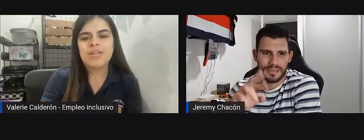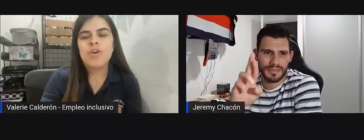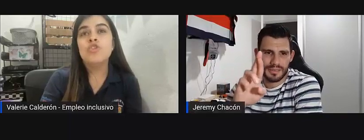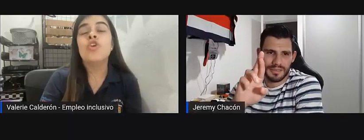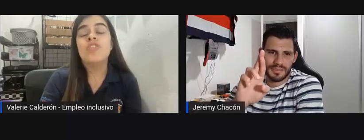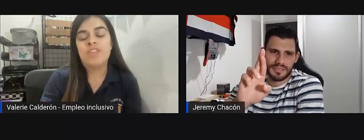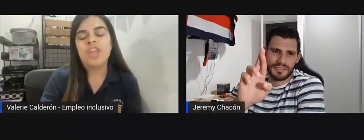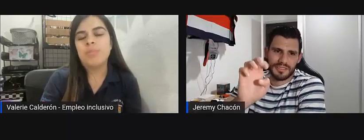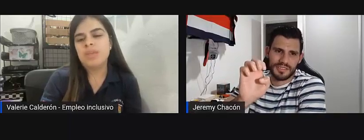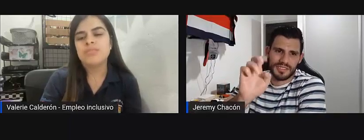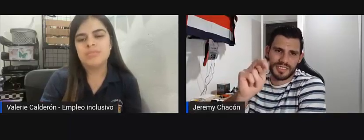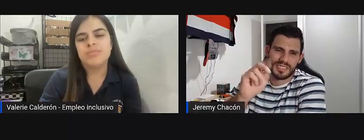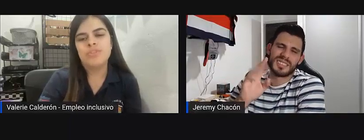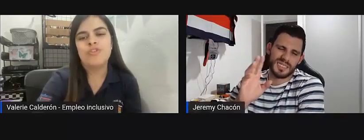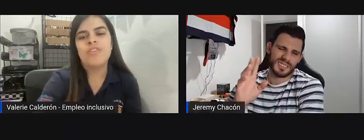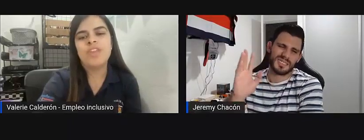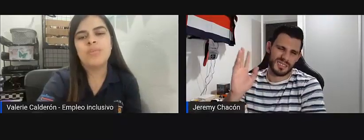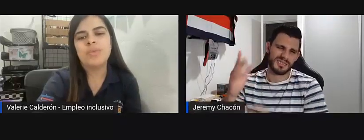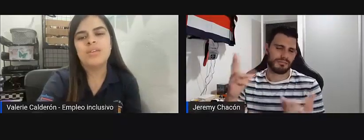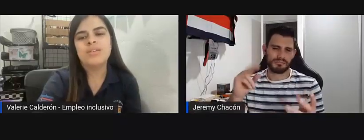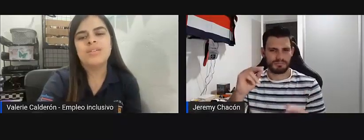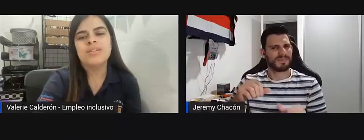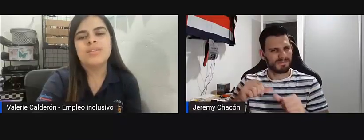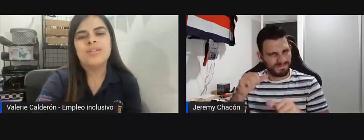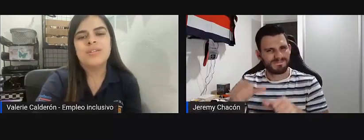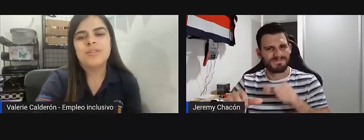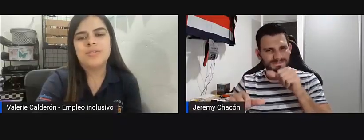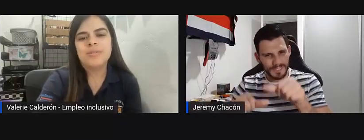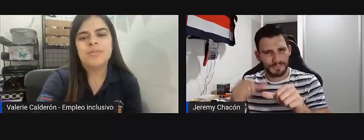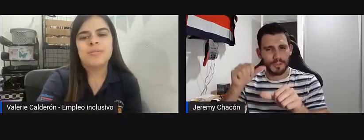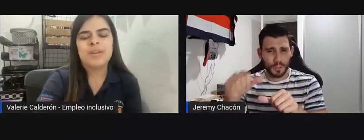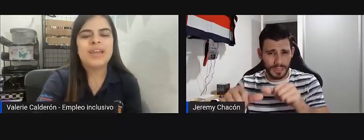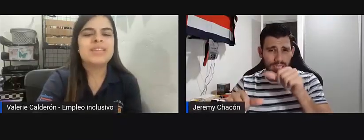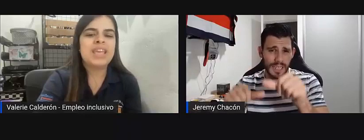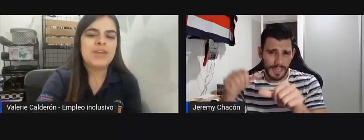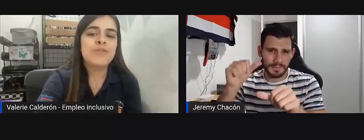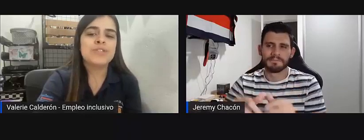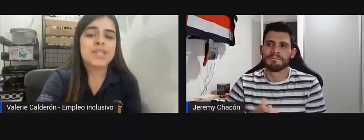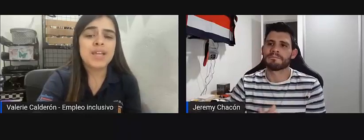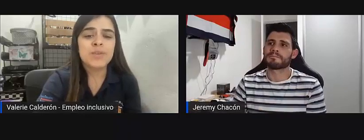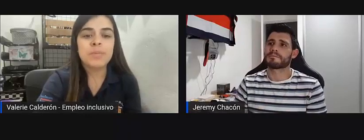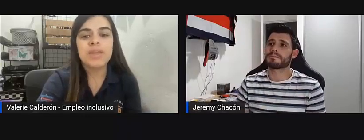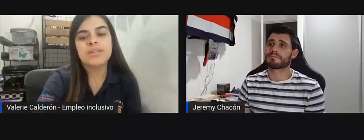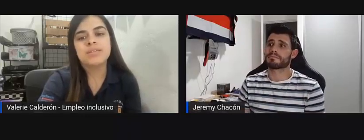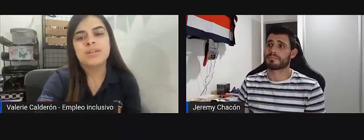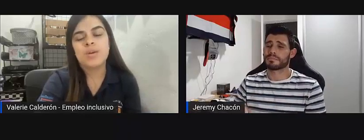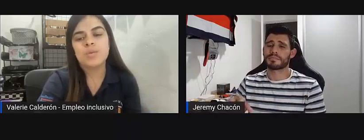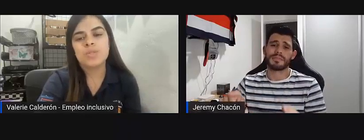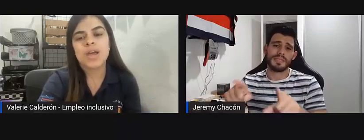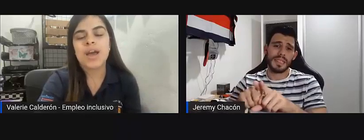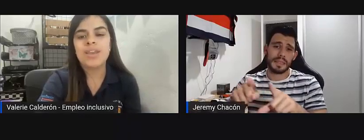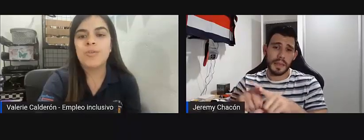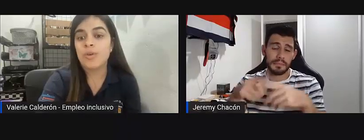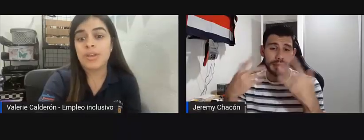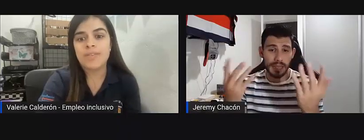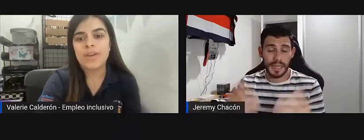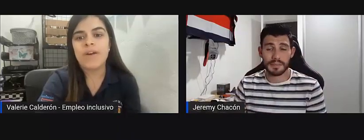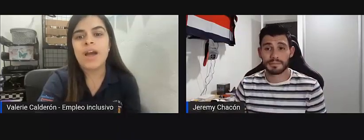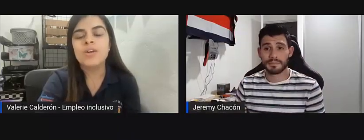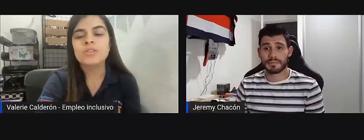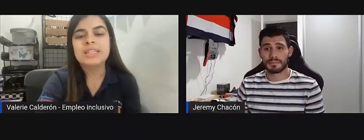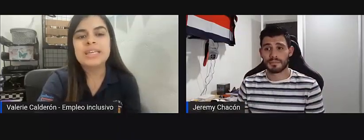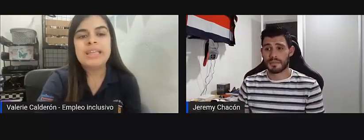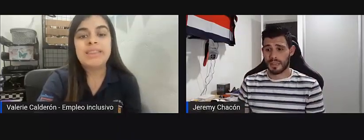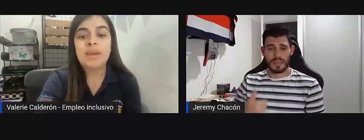o no de rendirme no rendirme verdad seguir esforzándome a buscar y o en el trabajo también